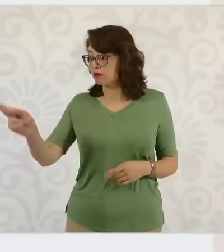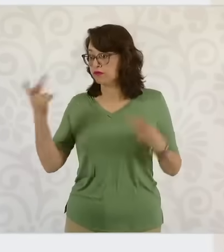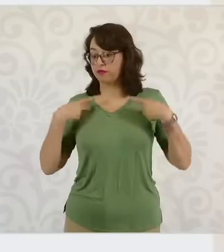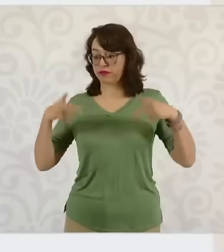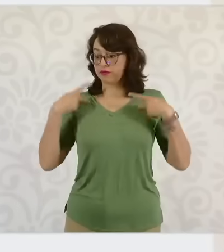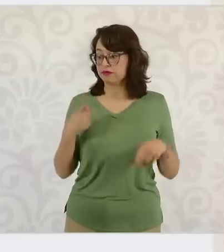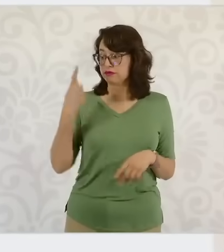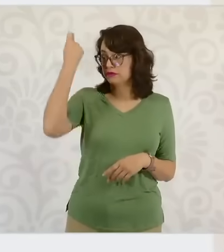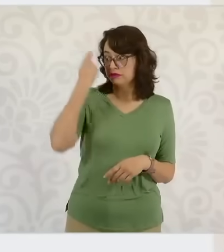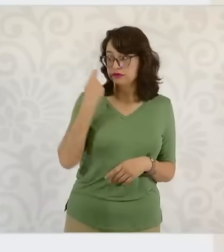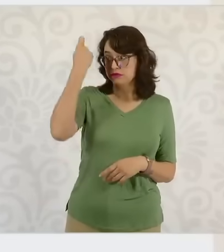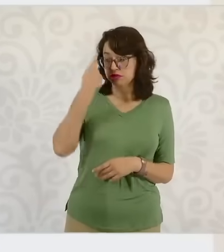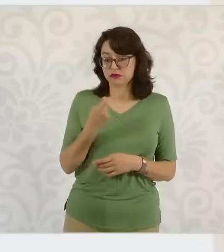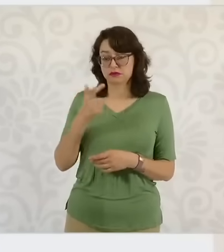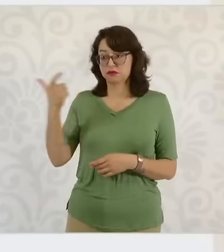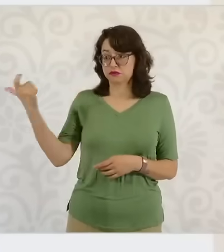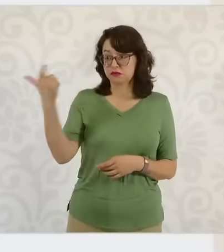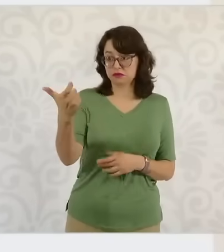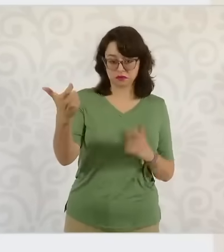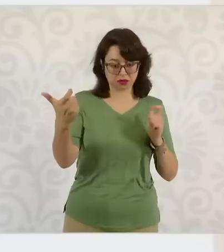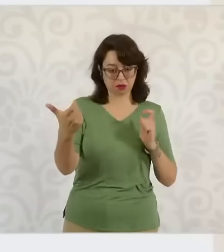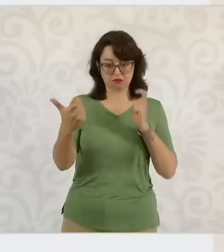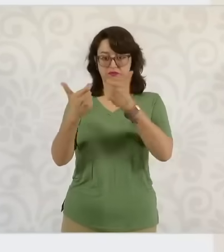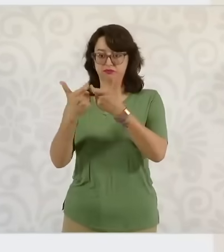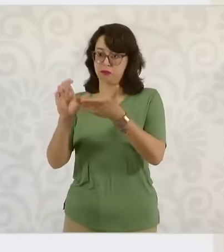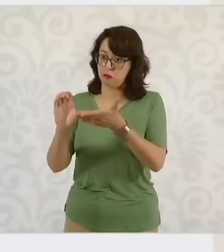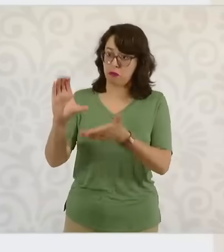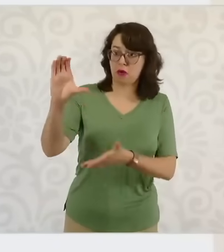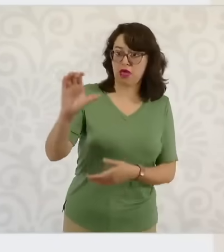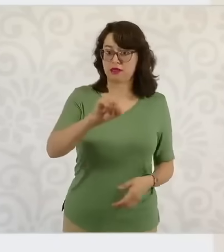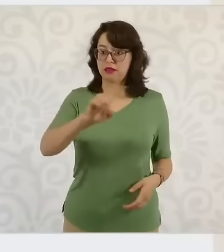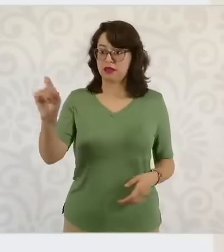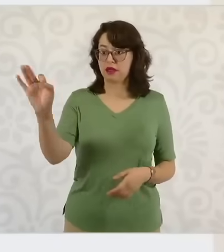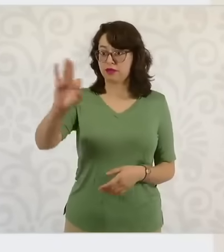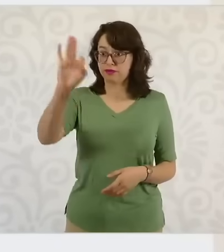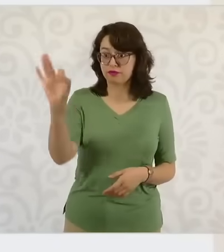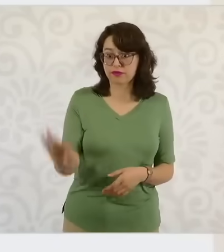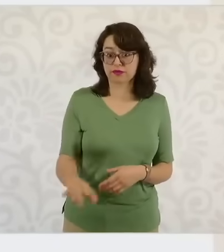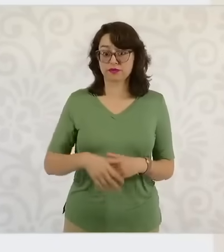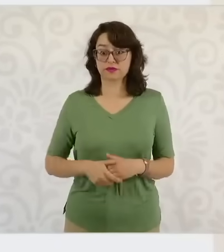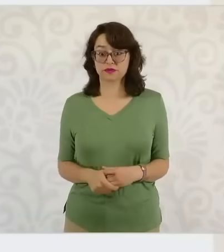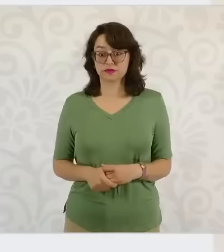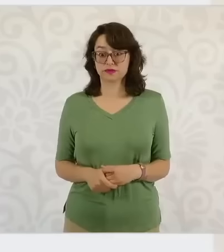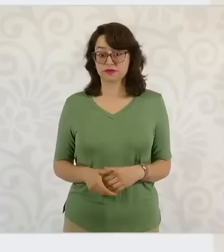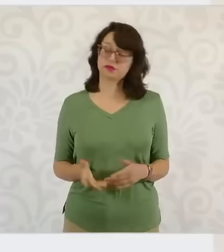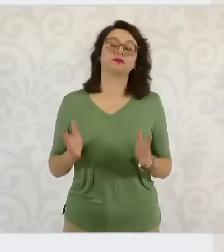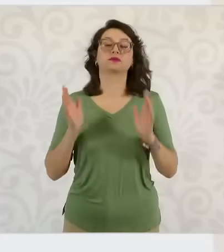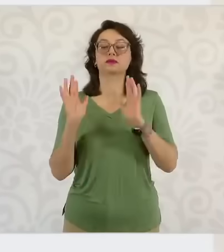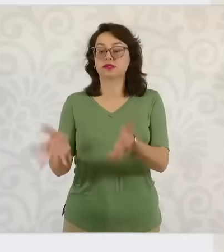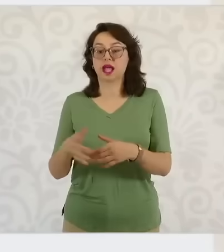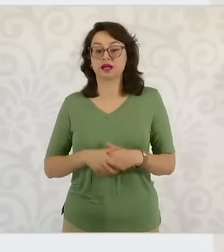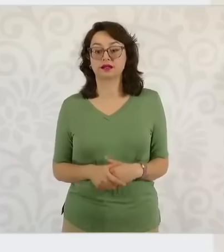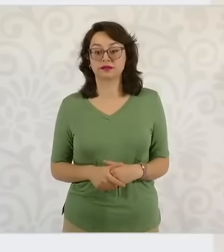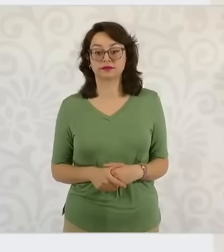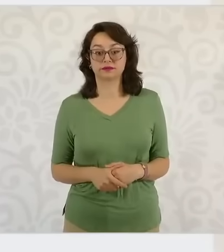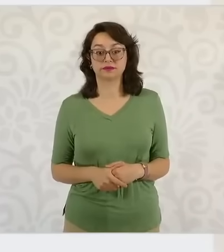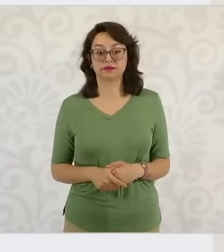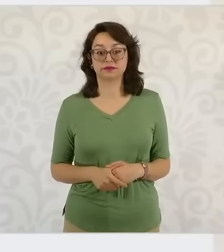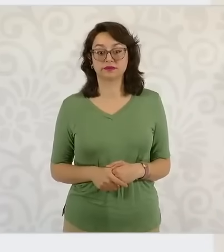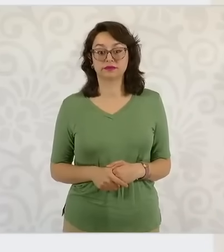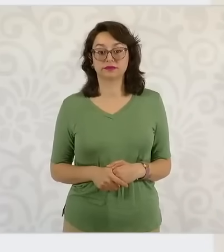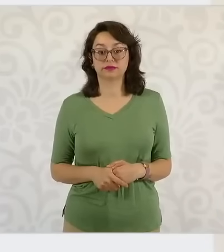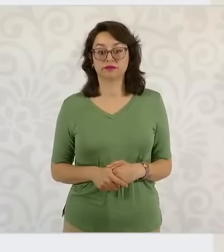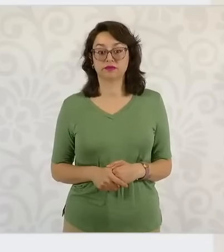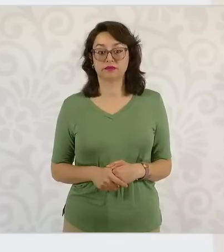el Fondo de Pensiones para el Bienestar se aprobó después de la o cercano a la elección pero quiere